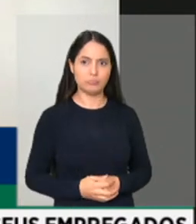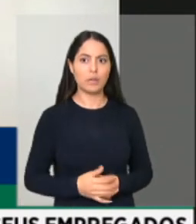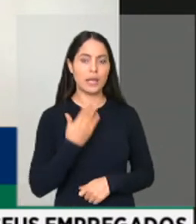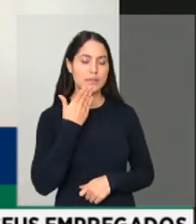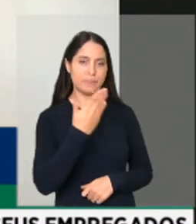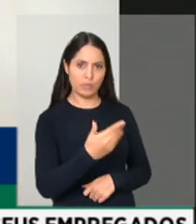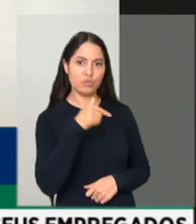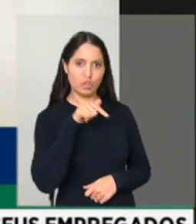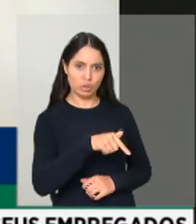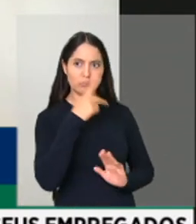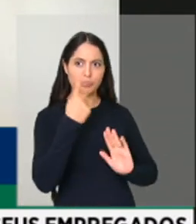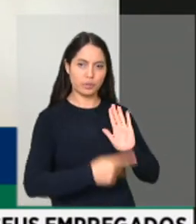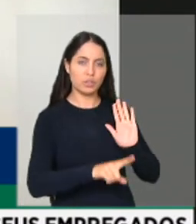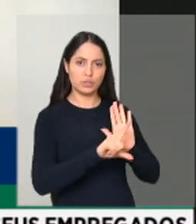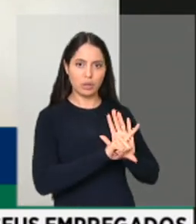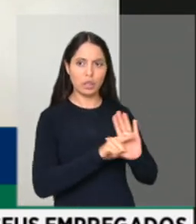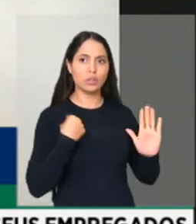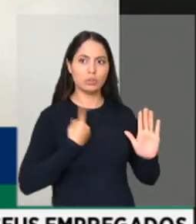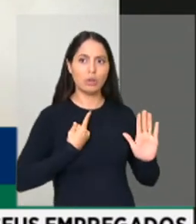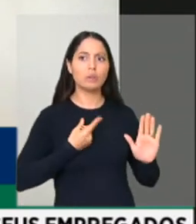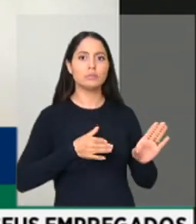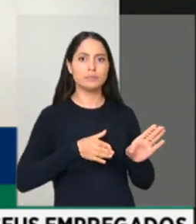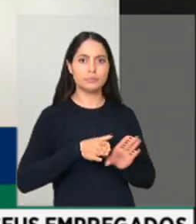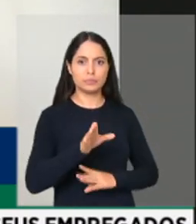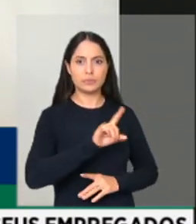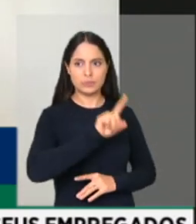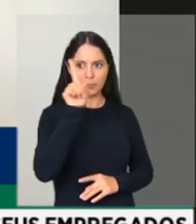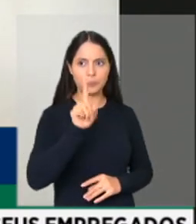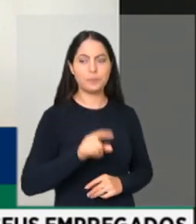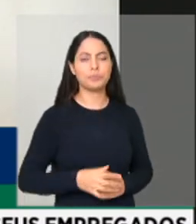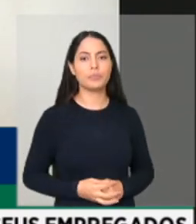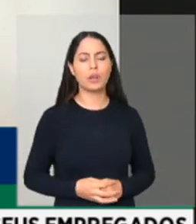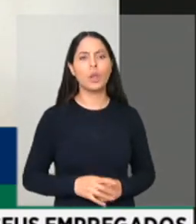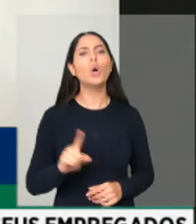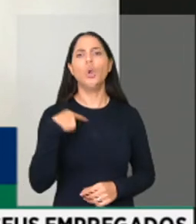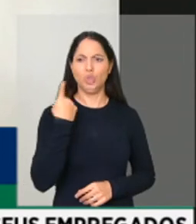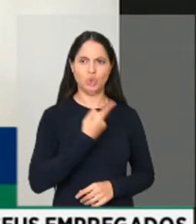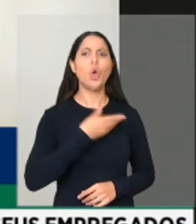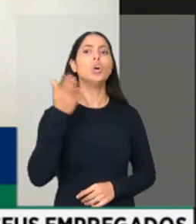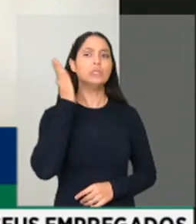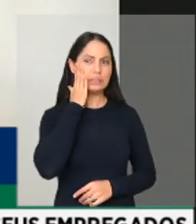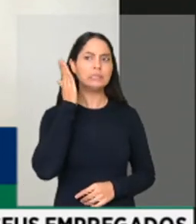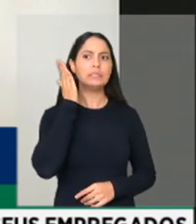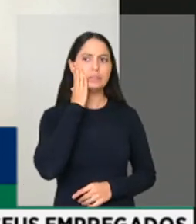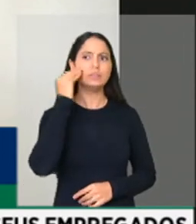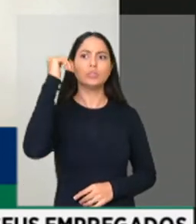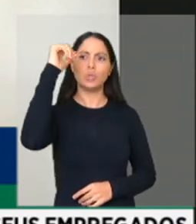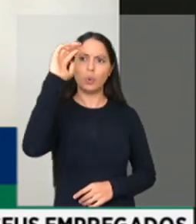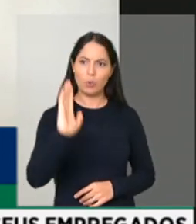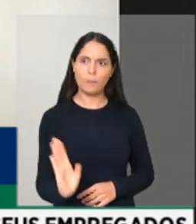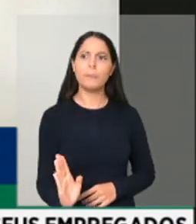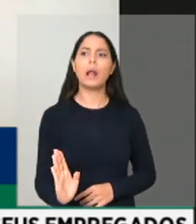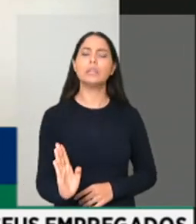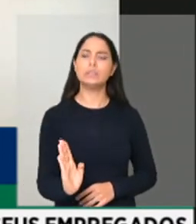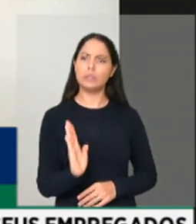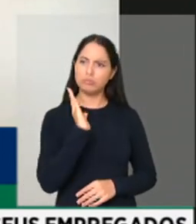ENCAMINHAR PELO BLOCO. NÓS ENCAMINHAMOS NÃO A ESSE REQUERIMENTO, TEMOS A CONVICÇÃO QUE O BRASIL ESTÁ CAMINHANDO NO RUMO CERTO EM